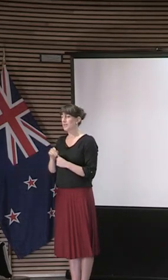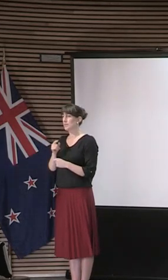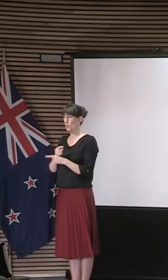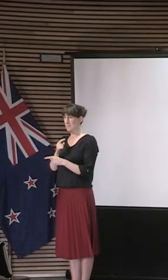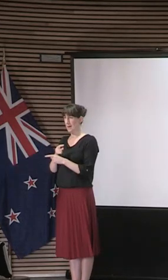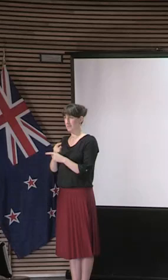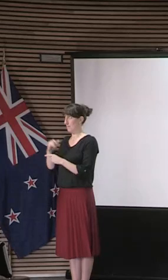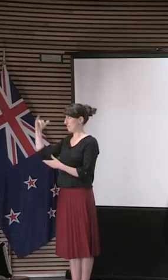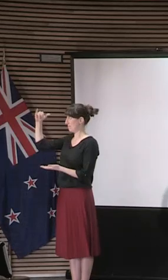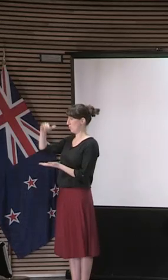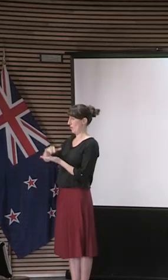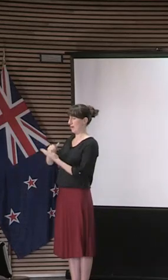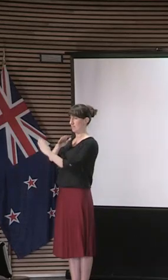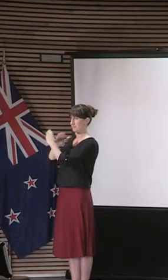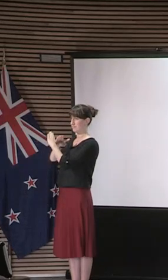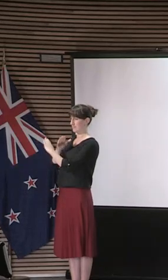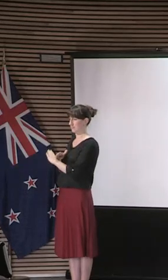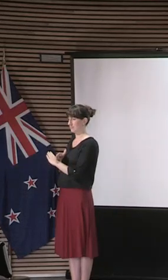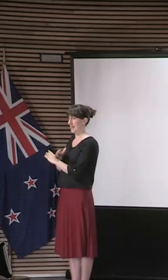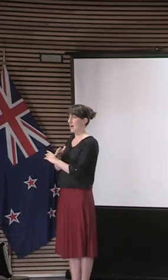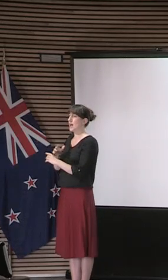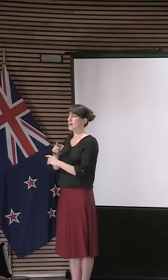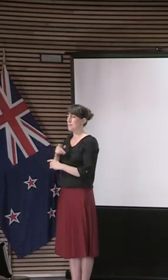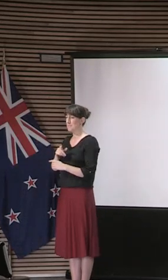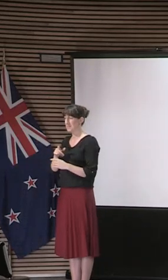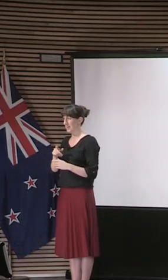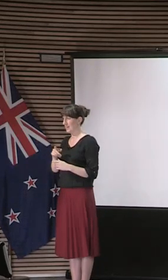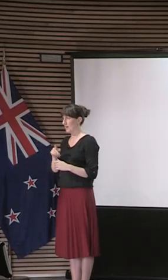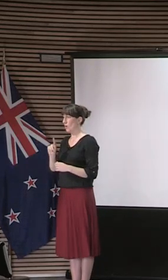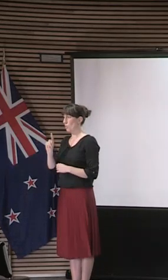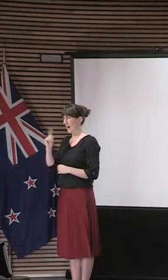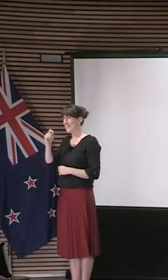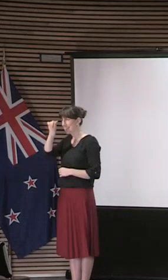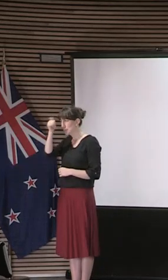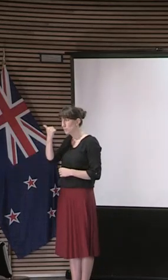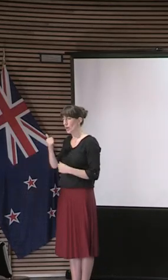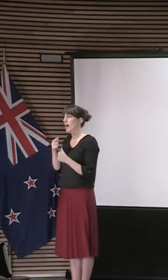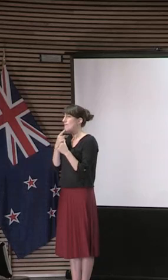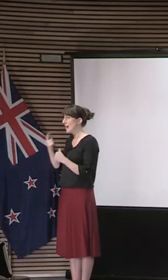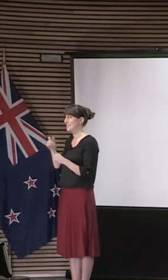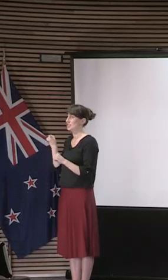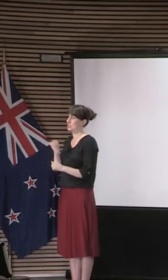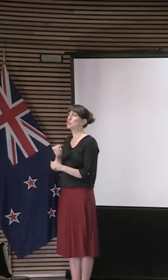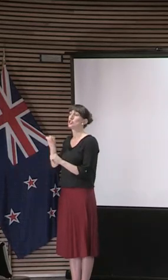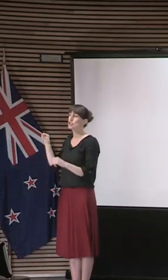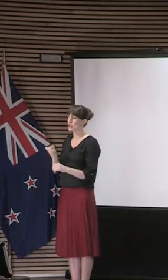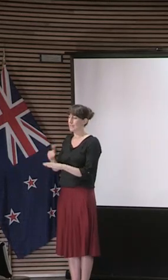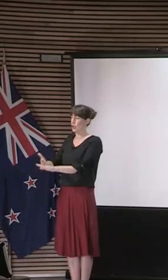maatau mahi i roto i enei mahi.